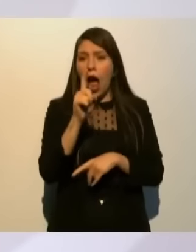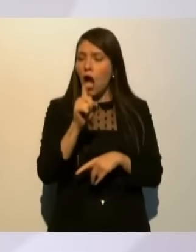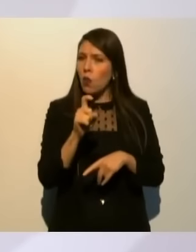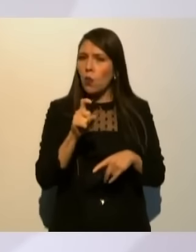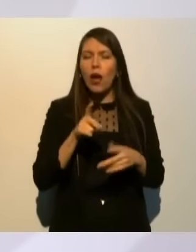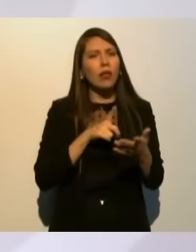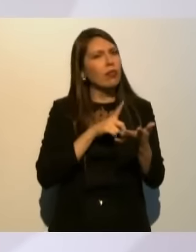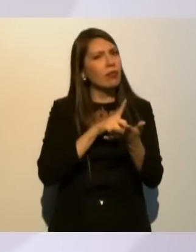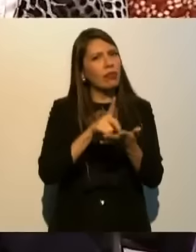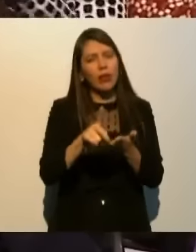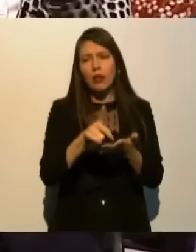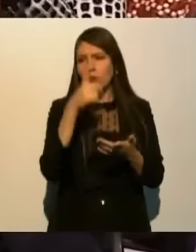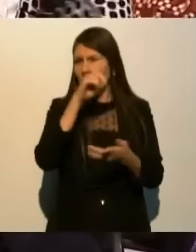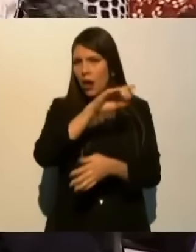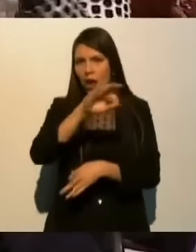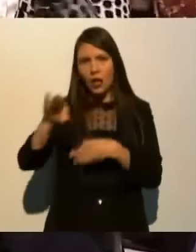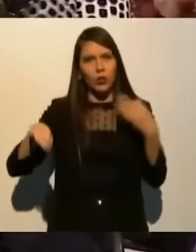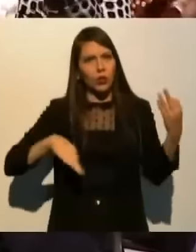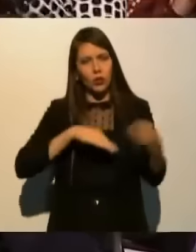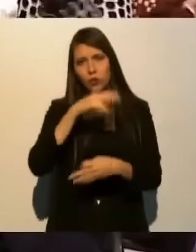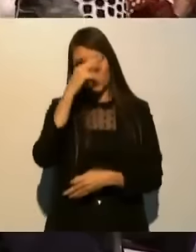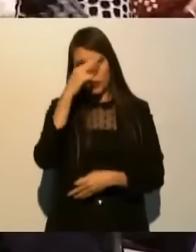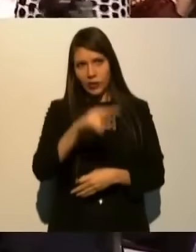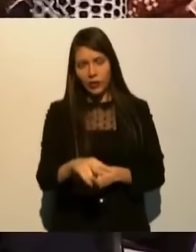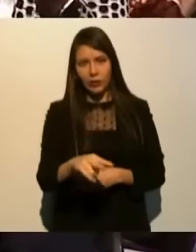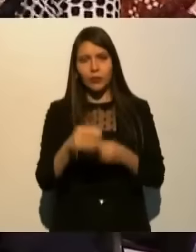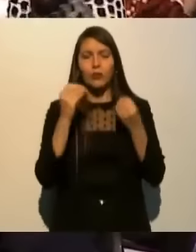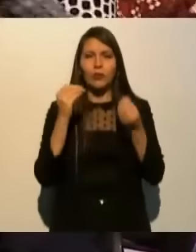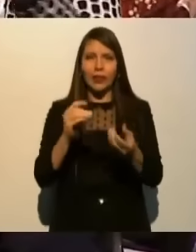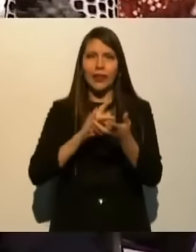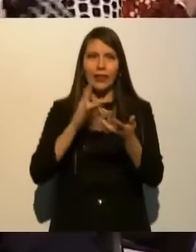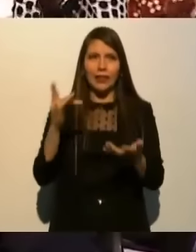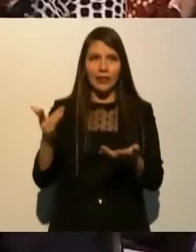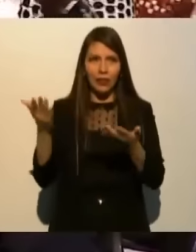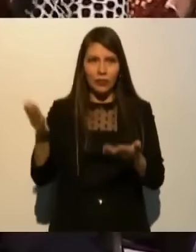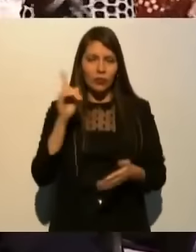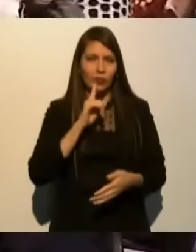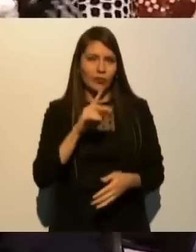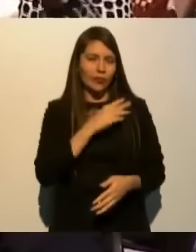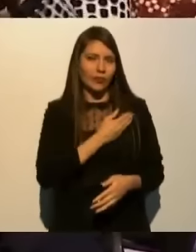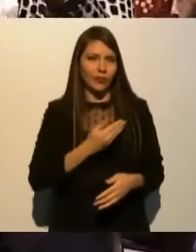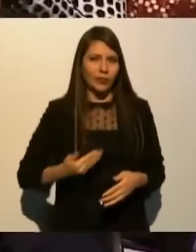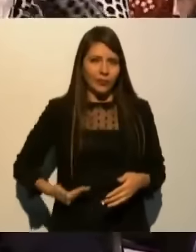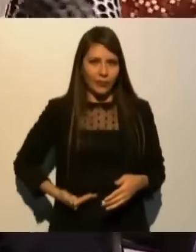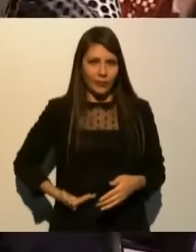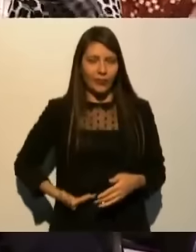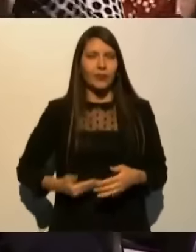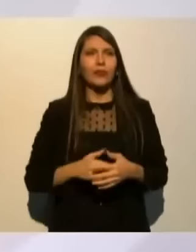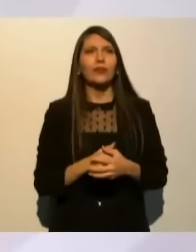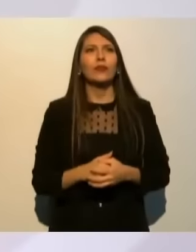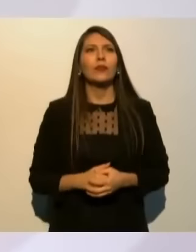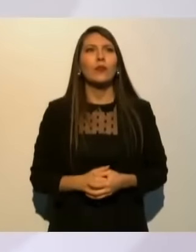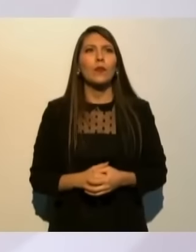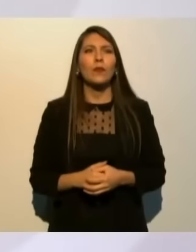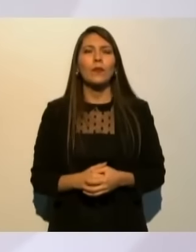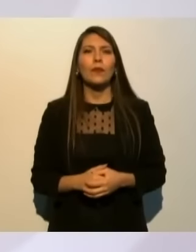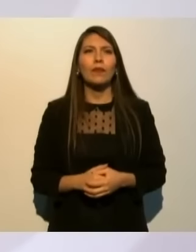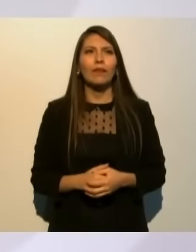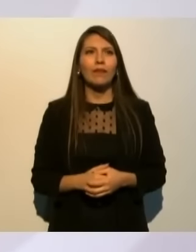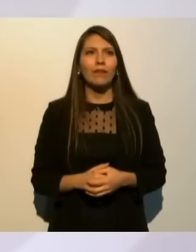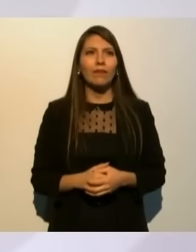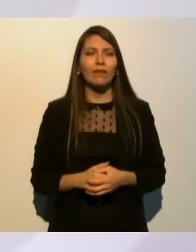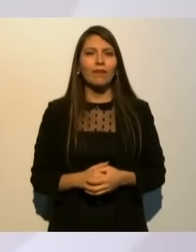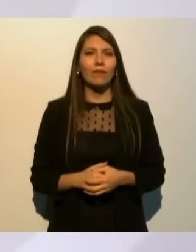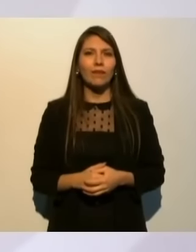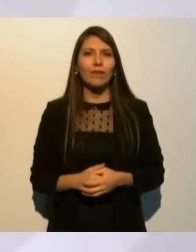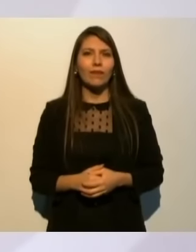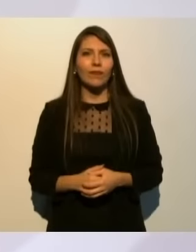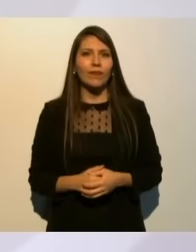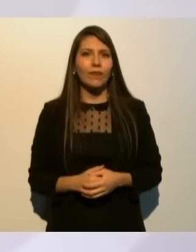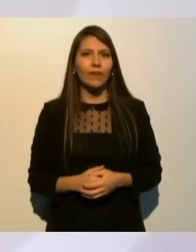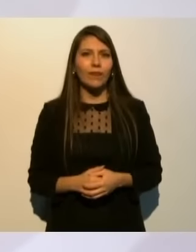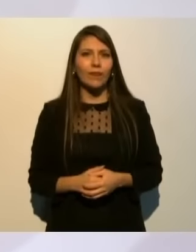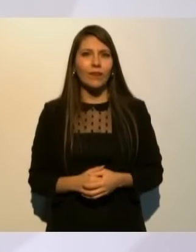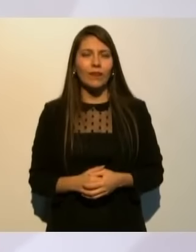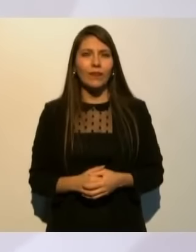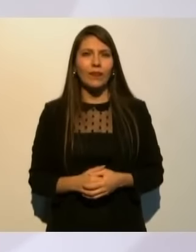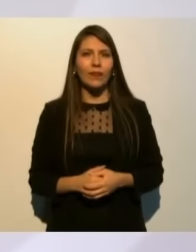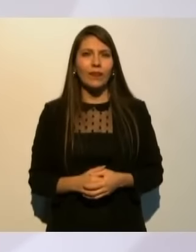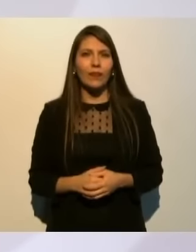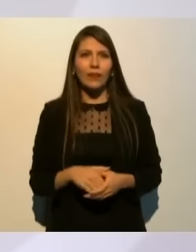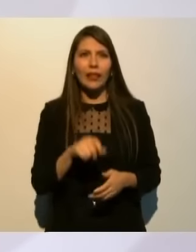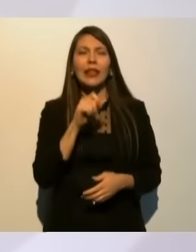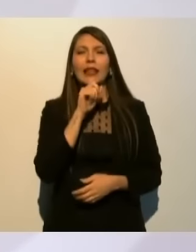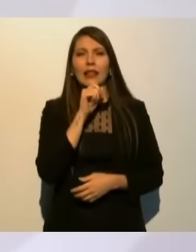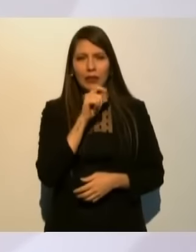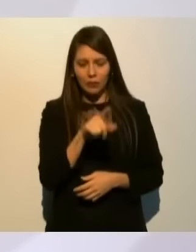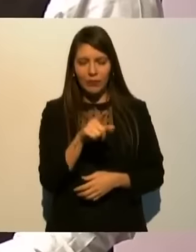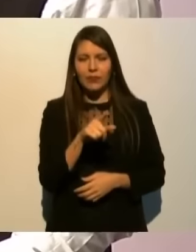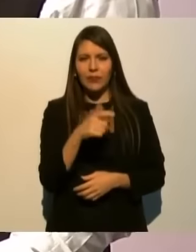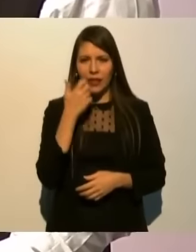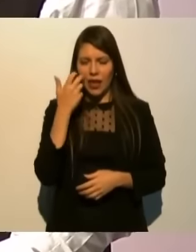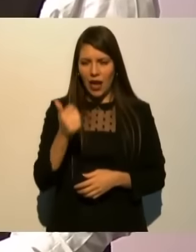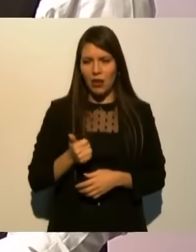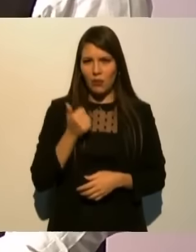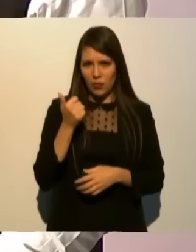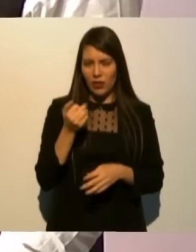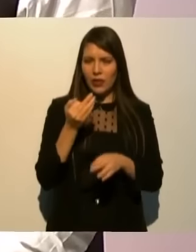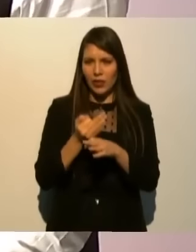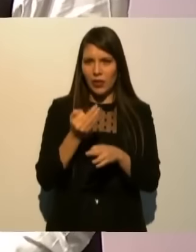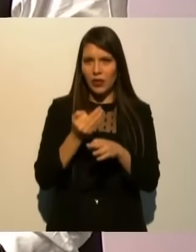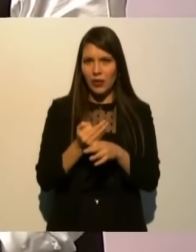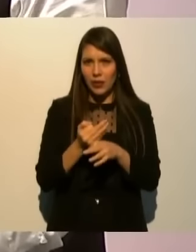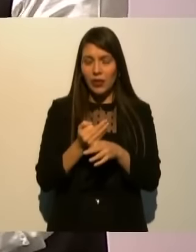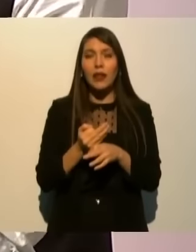presidenta también quisiera aprovechar este espacio para reconocer el gran trabajo de nuestra